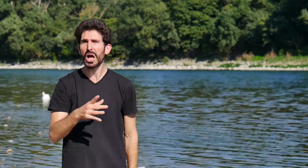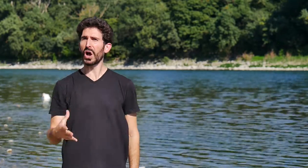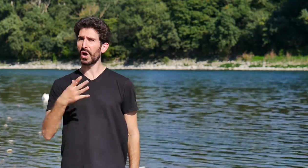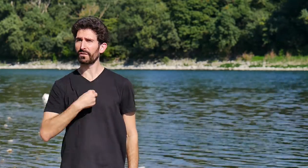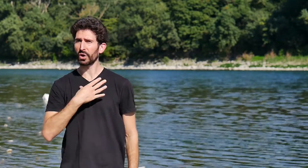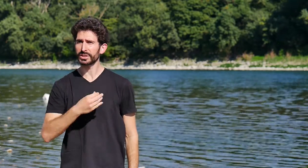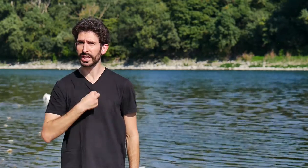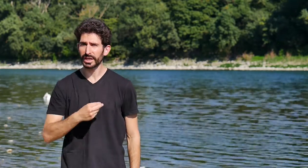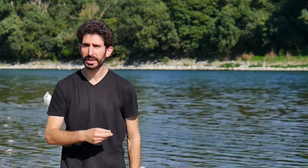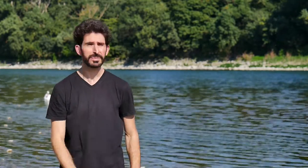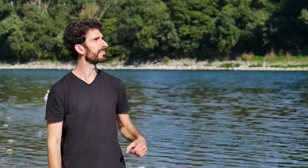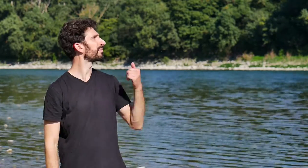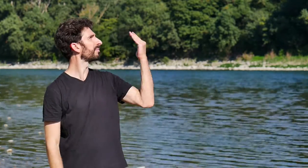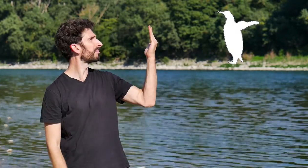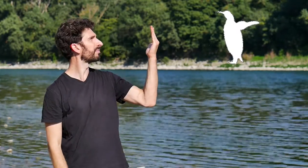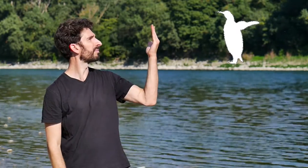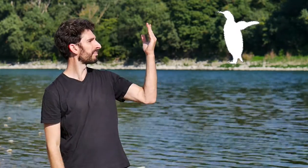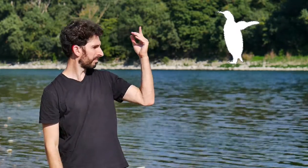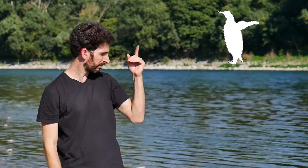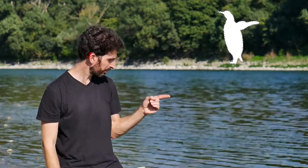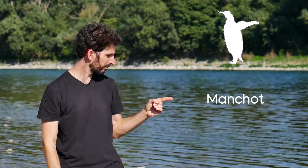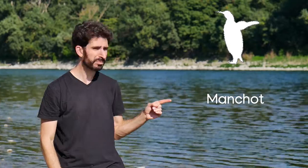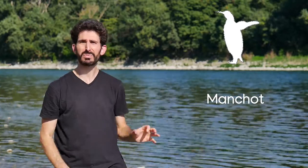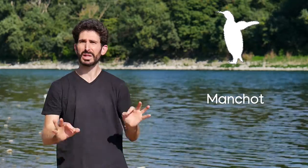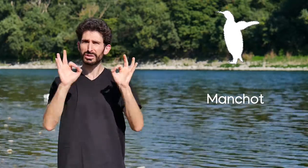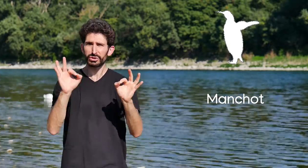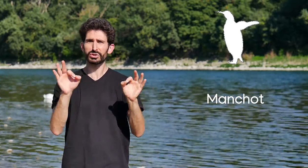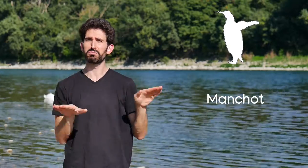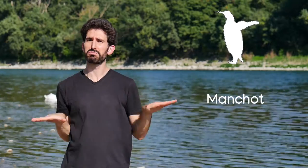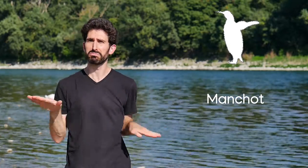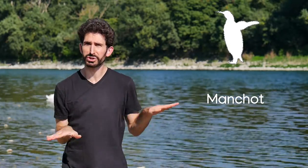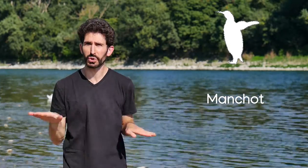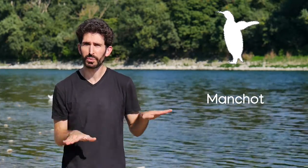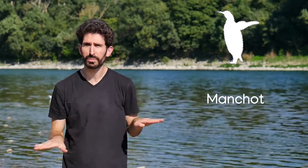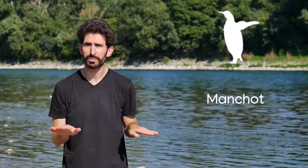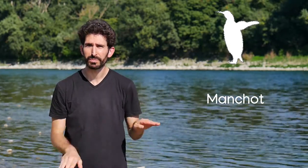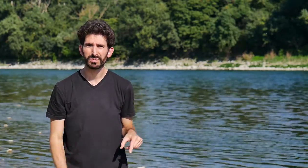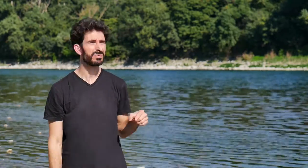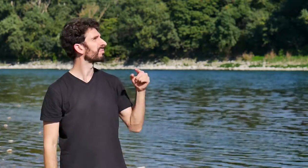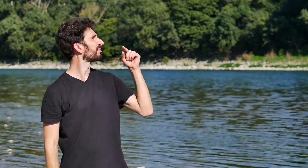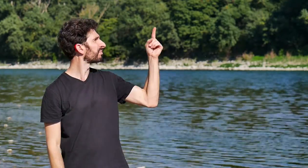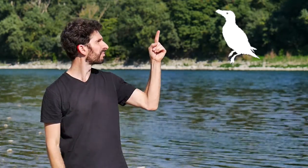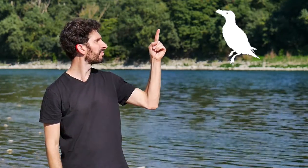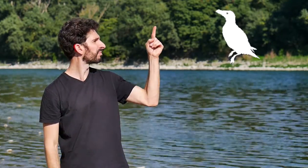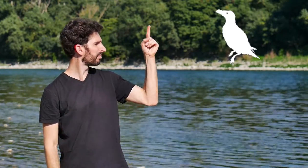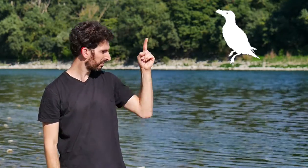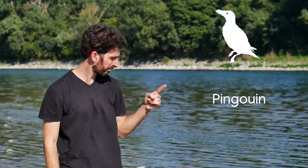En français, l'animal manchot est désigné par le mot "manchot". L'animal pingouin